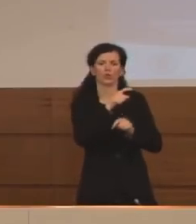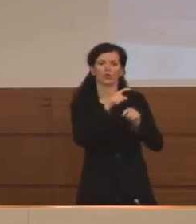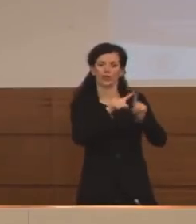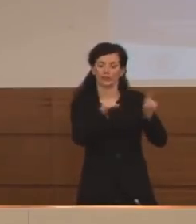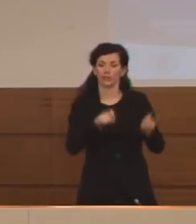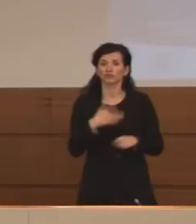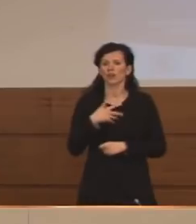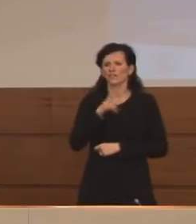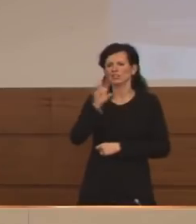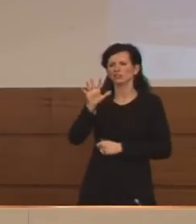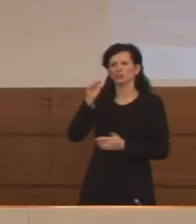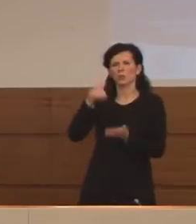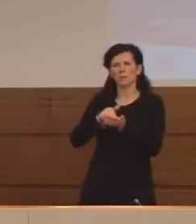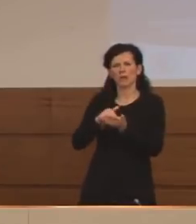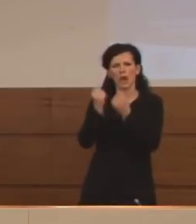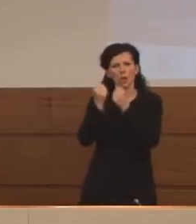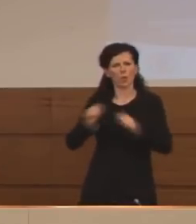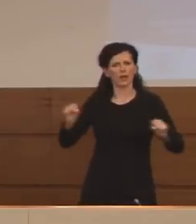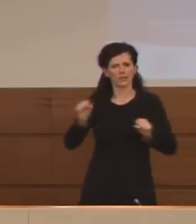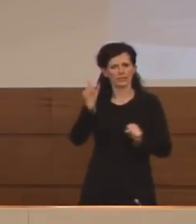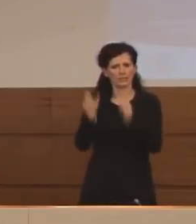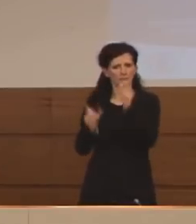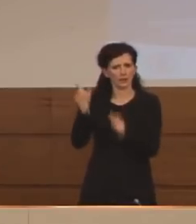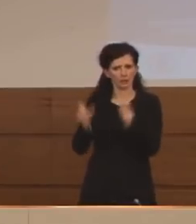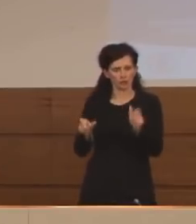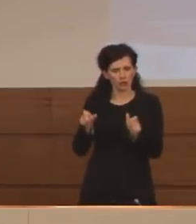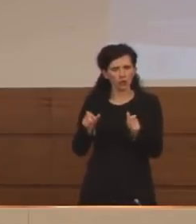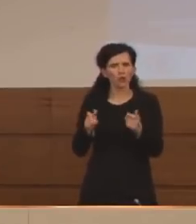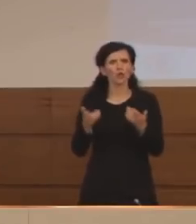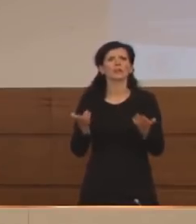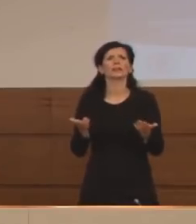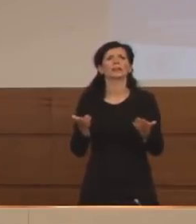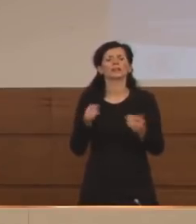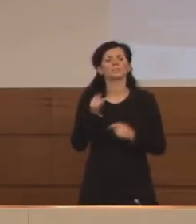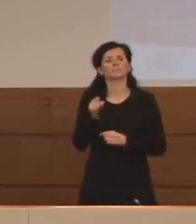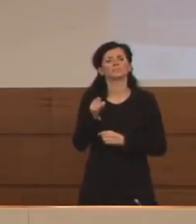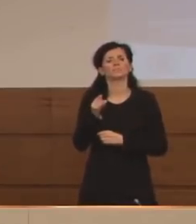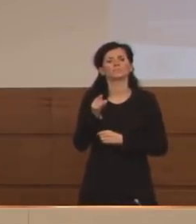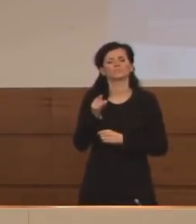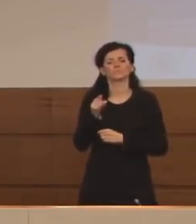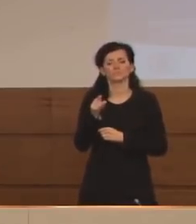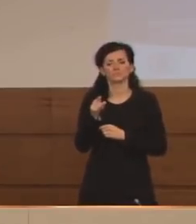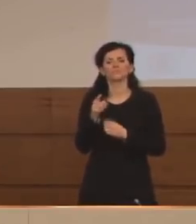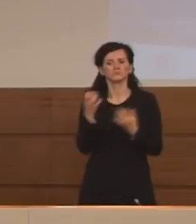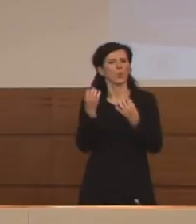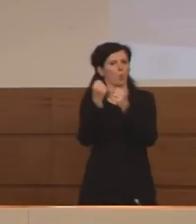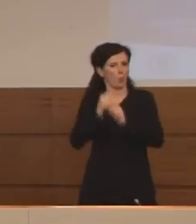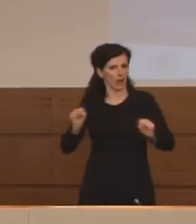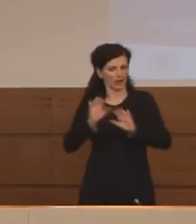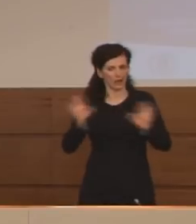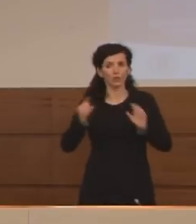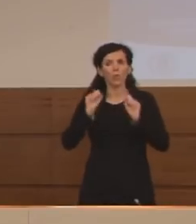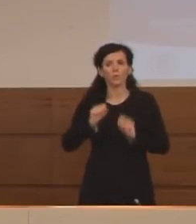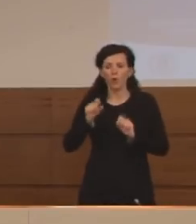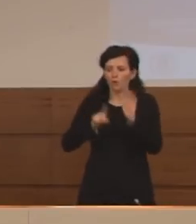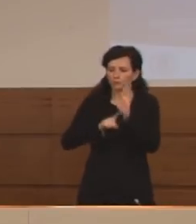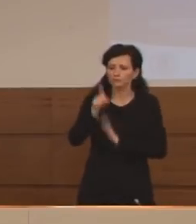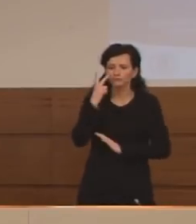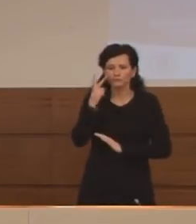Queste persone, cioè, chi risulterà avere gli anticorpi, già a partire da domani, dopodomani